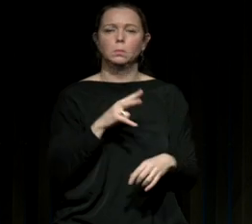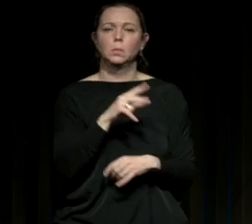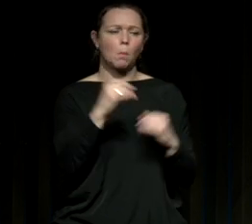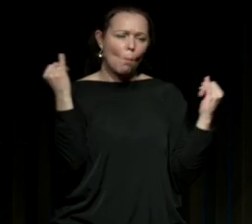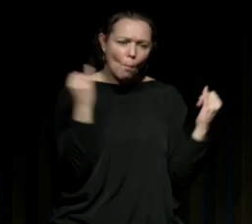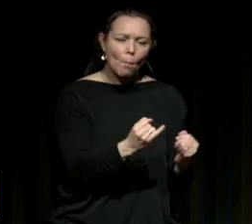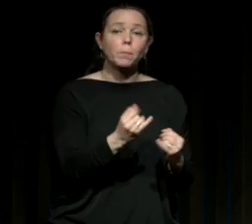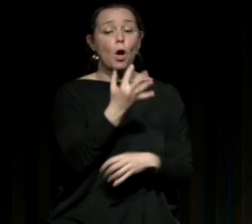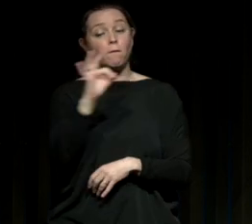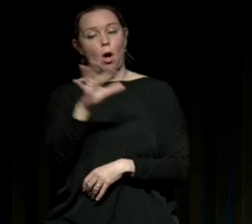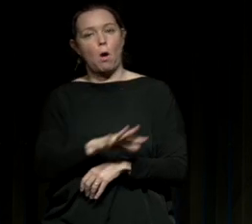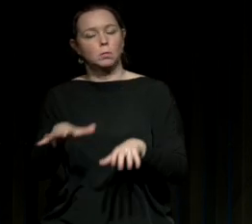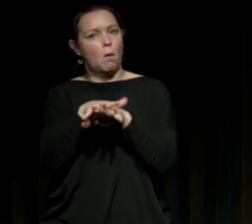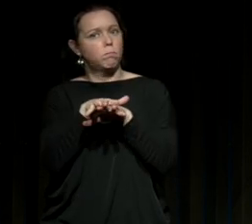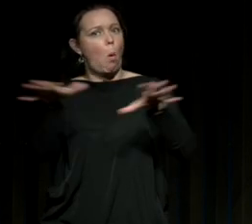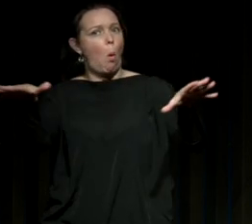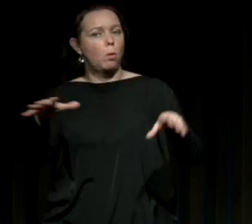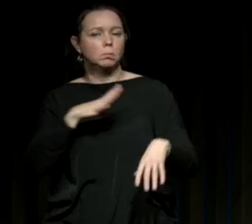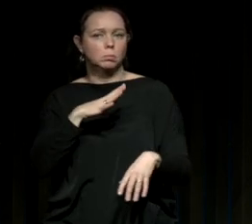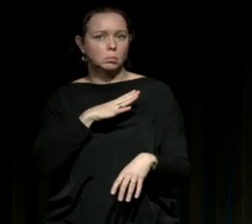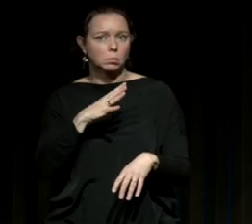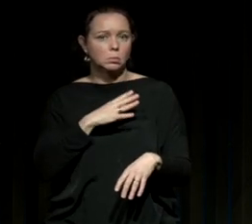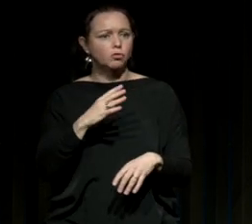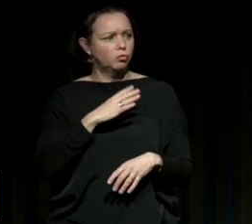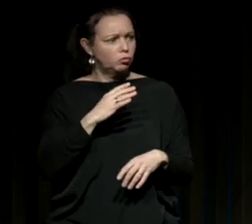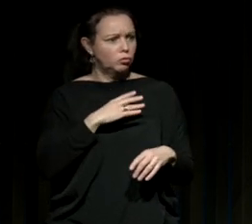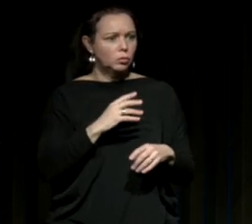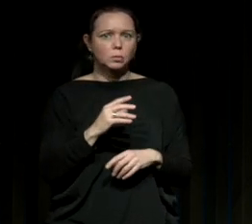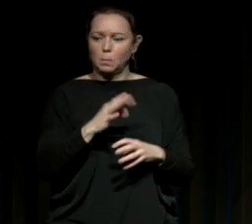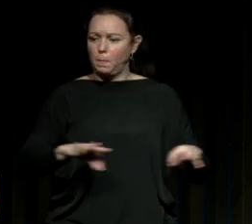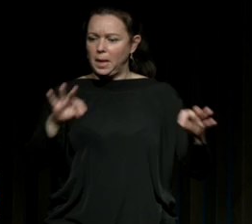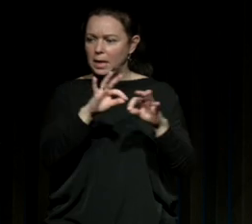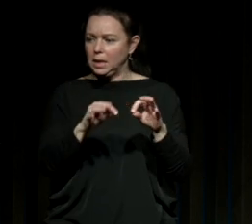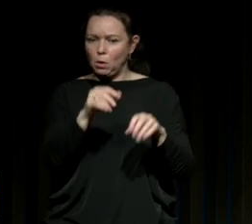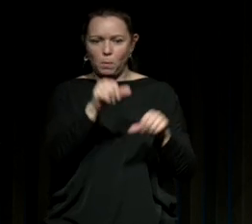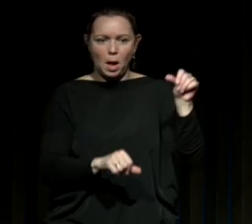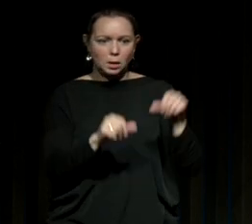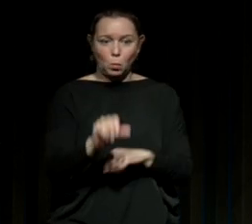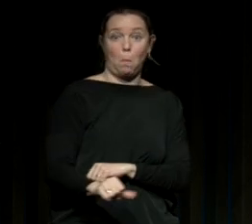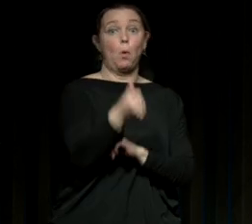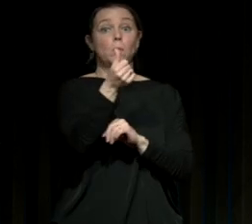en france vous voyez on opère on est le pays qui opère le plus en europe alors que nous ne sommes